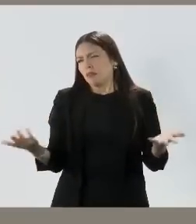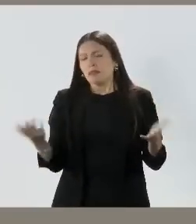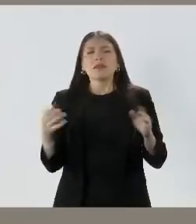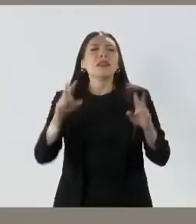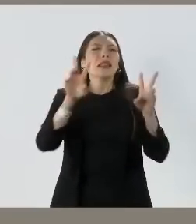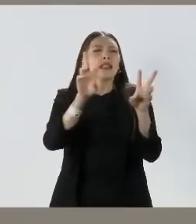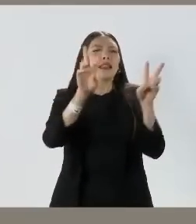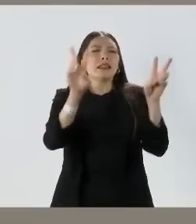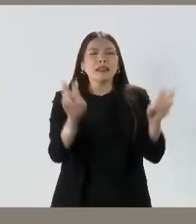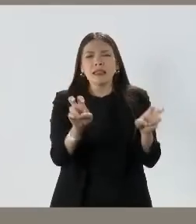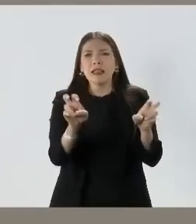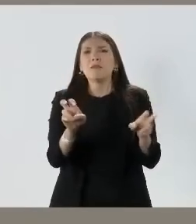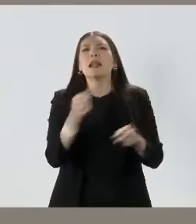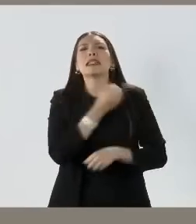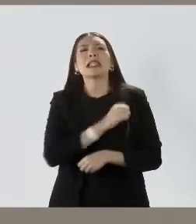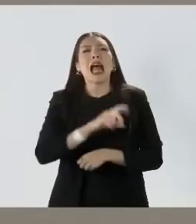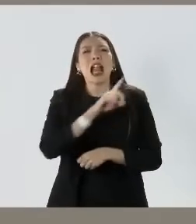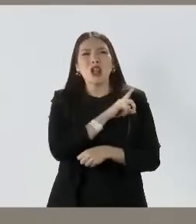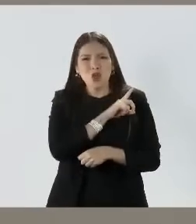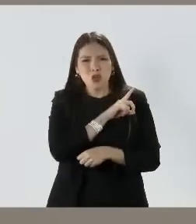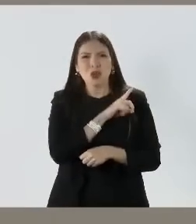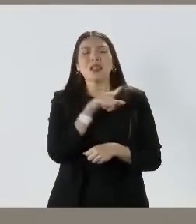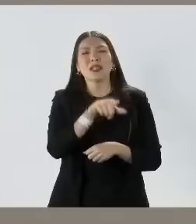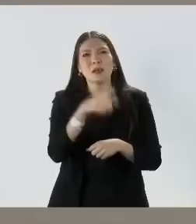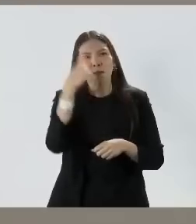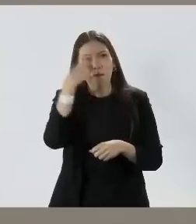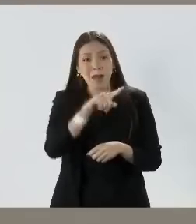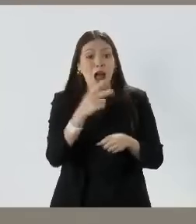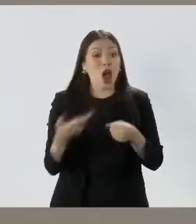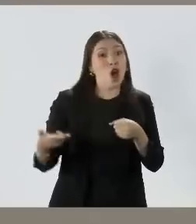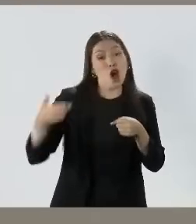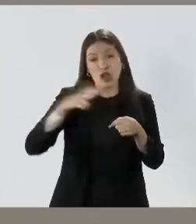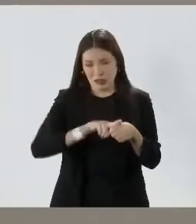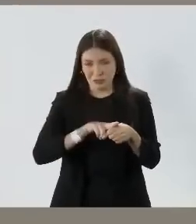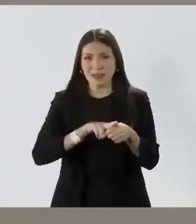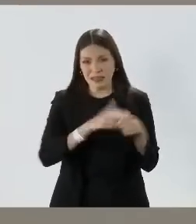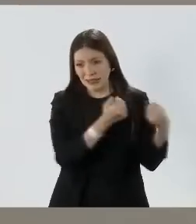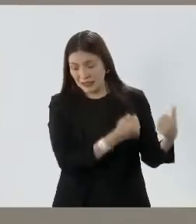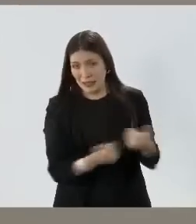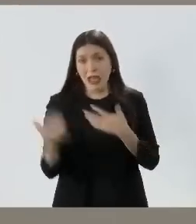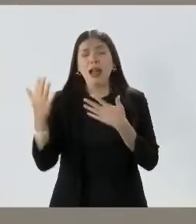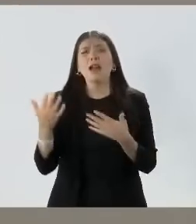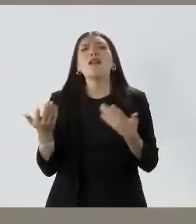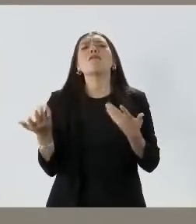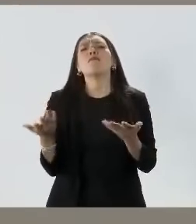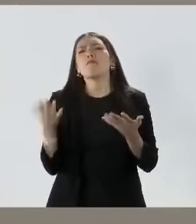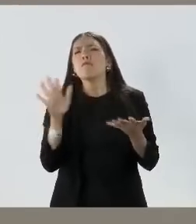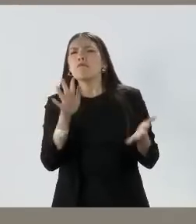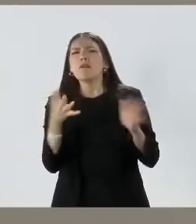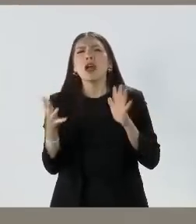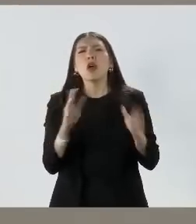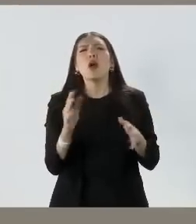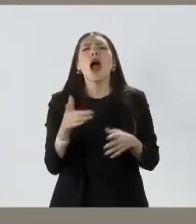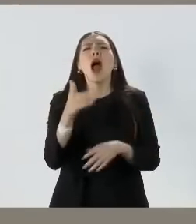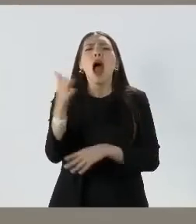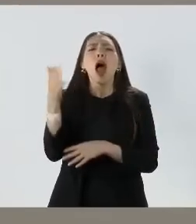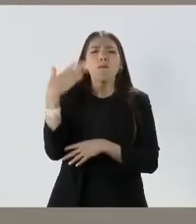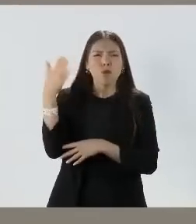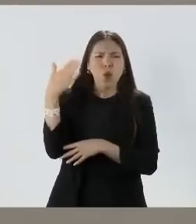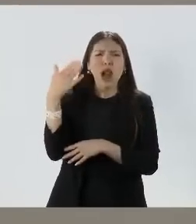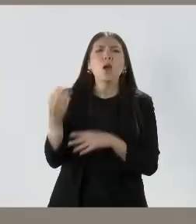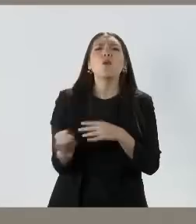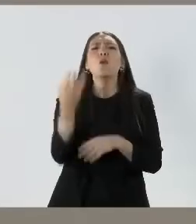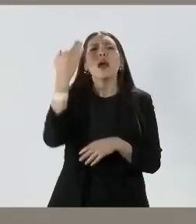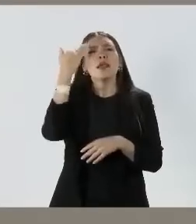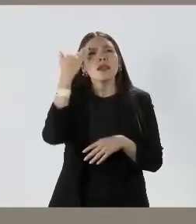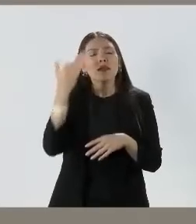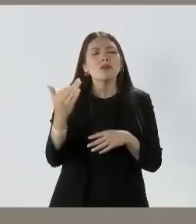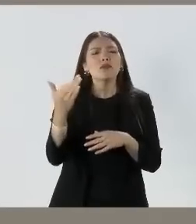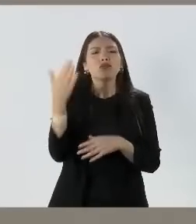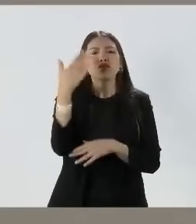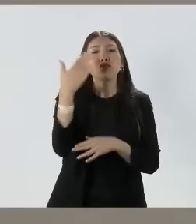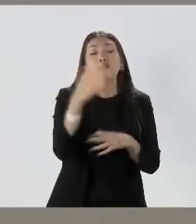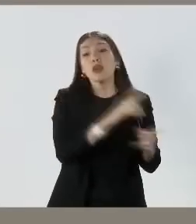prehospitalaria Cuánto tarda una ambulancia para llegar a mil palta cuánto tardamos en llevarla